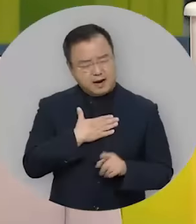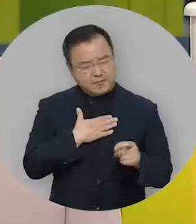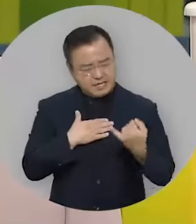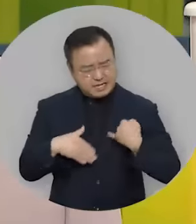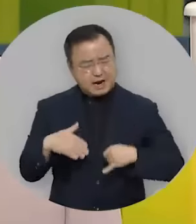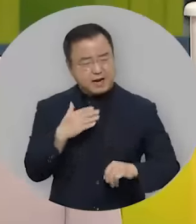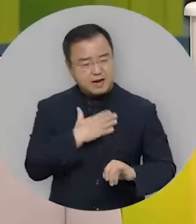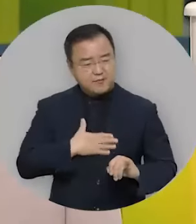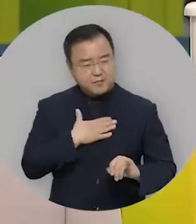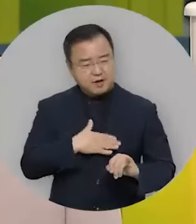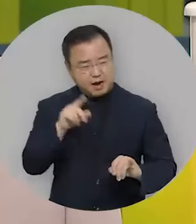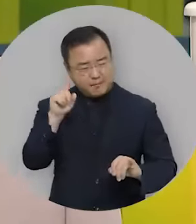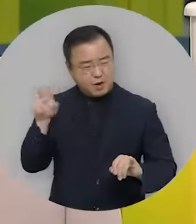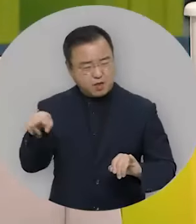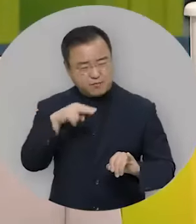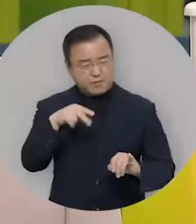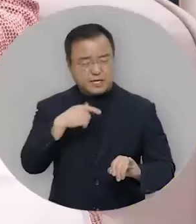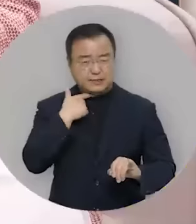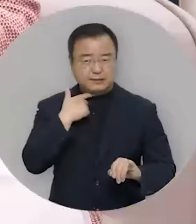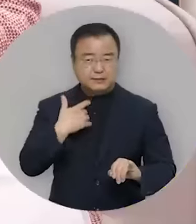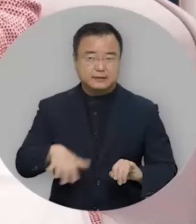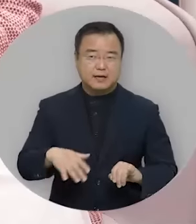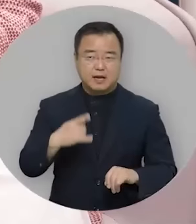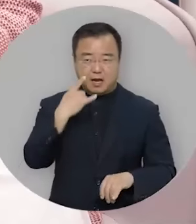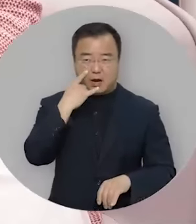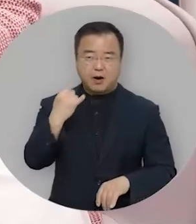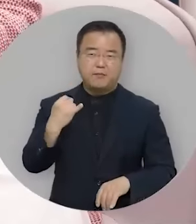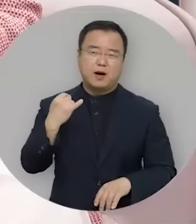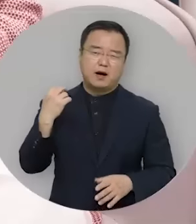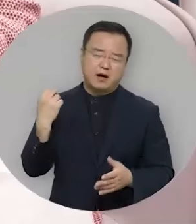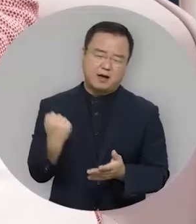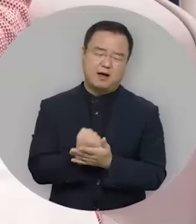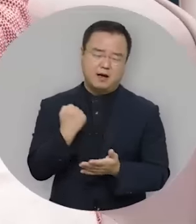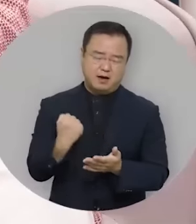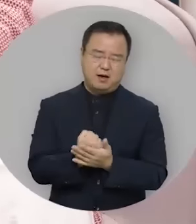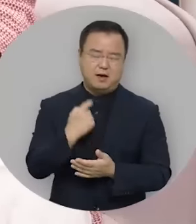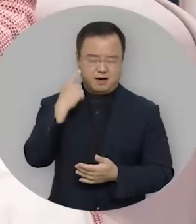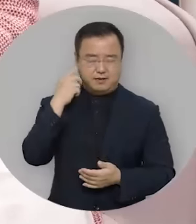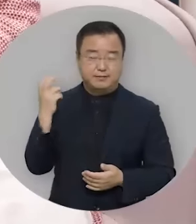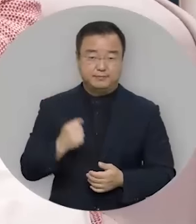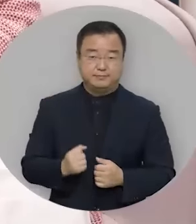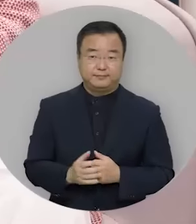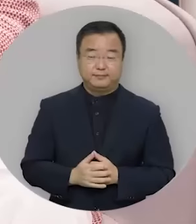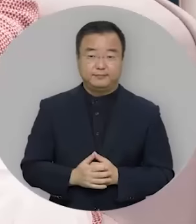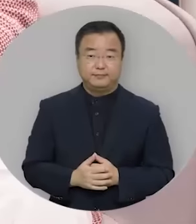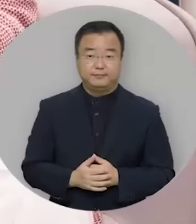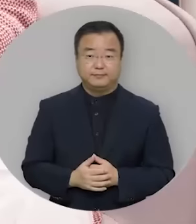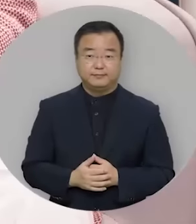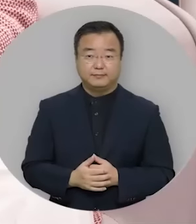한 번도 들여다보지 않는 엄마였다는 걸 알게 되었어요.